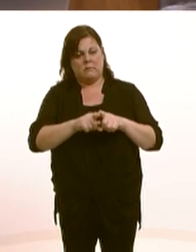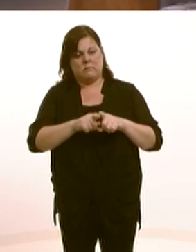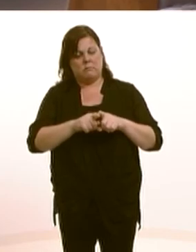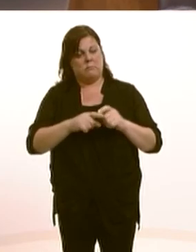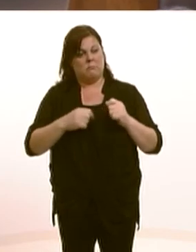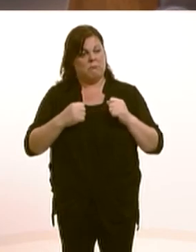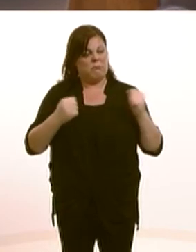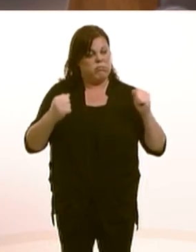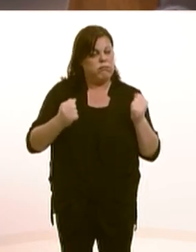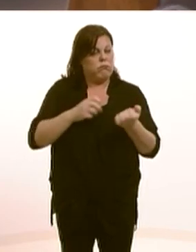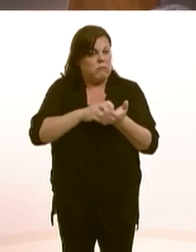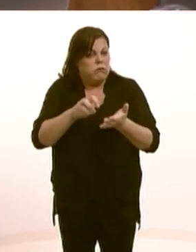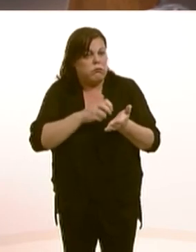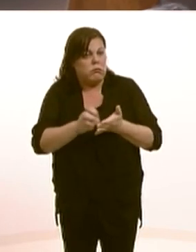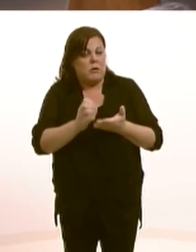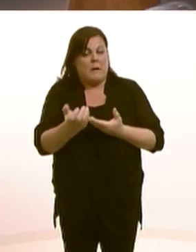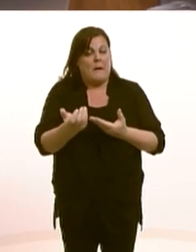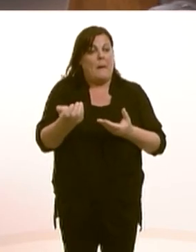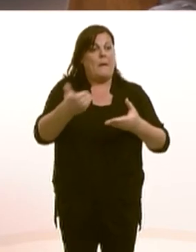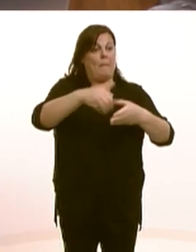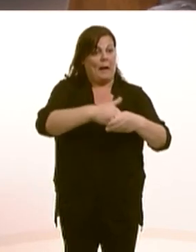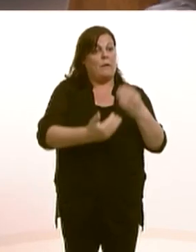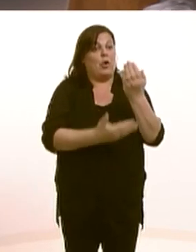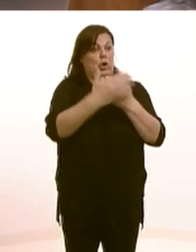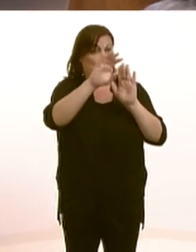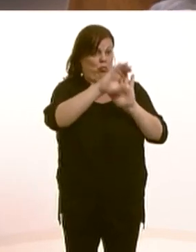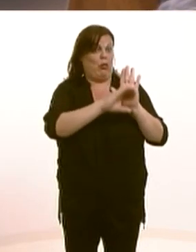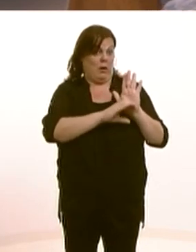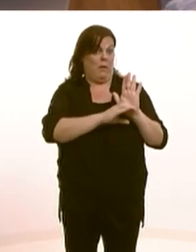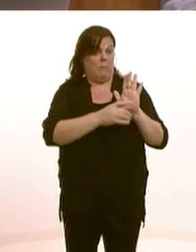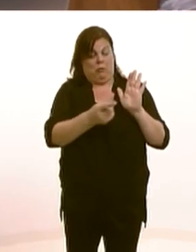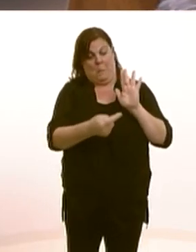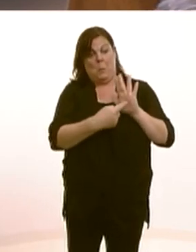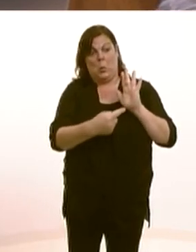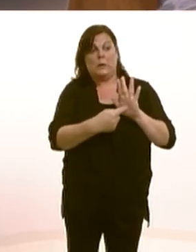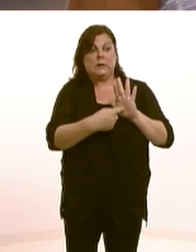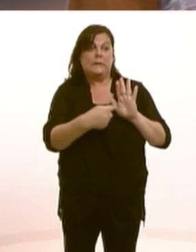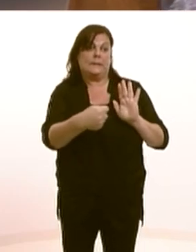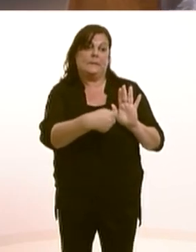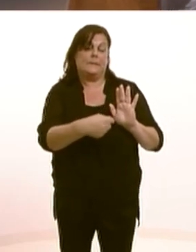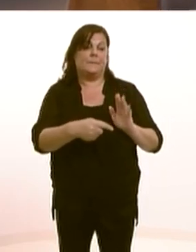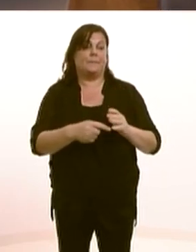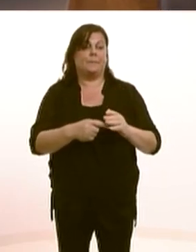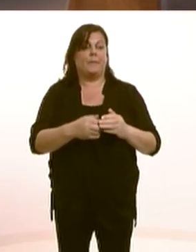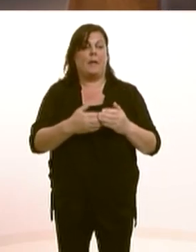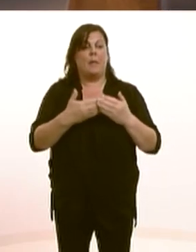plant rhwng saith ac 11 yn gwneud chwaraeon, ac mae yna weithwyr ym mhob ysgol i hybu iechyd,